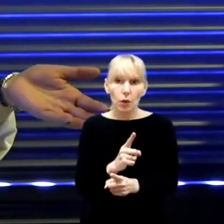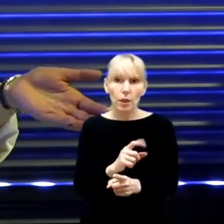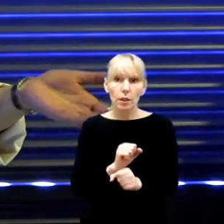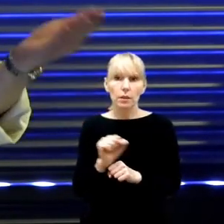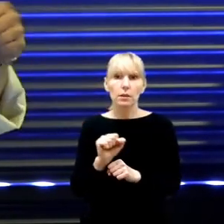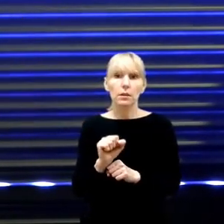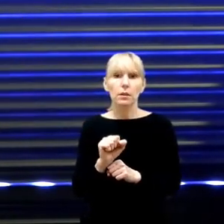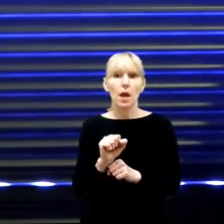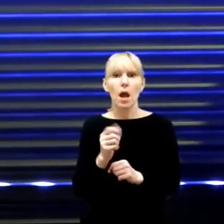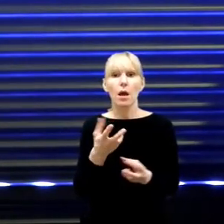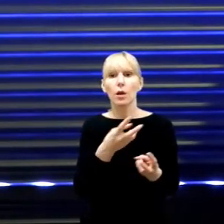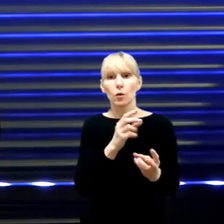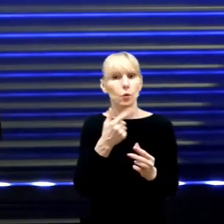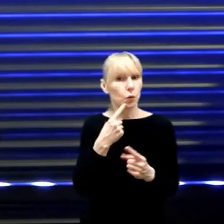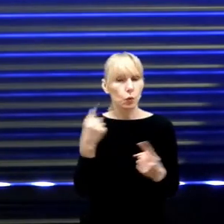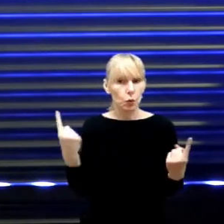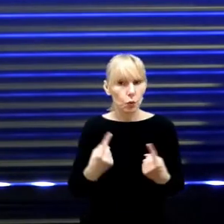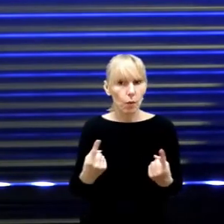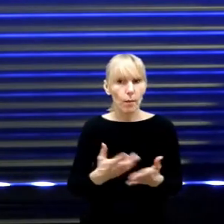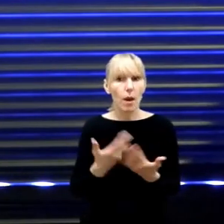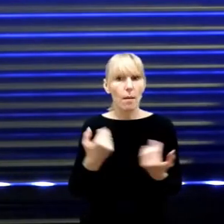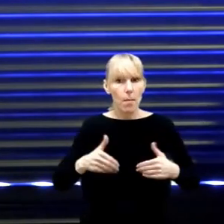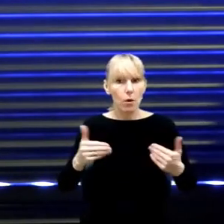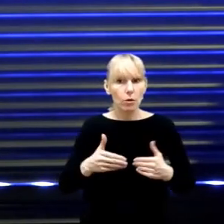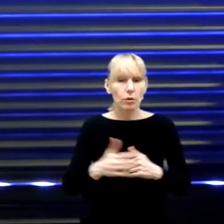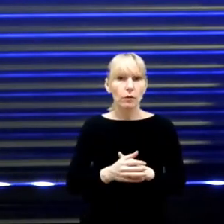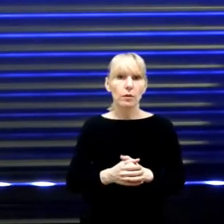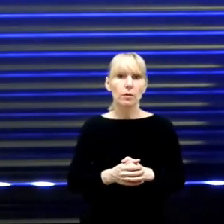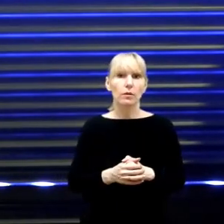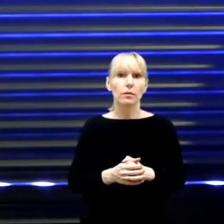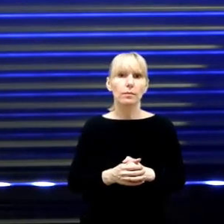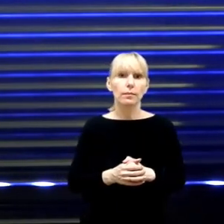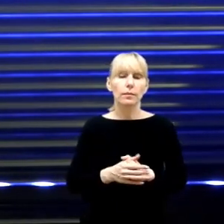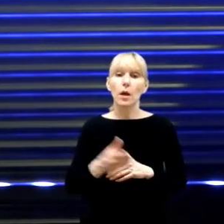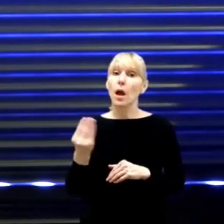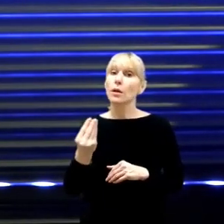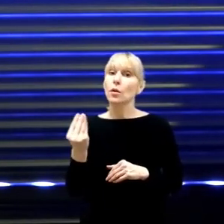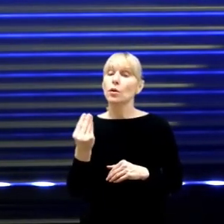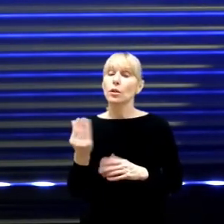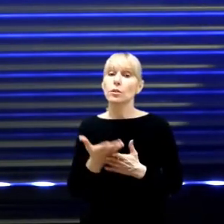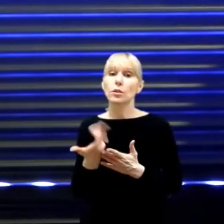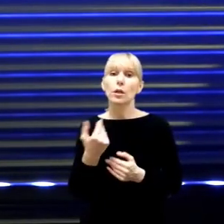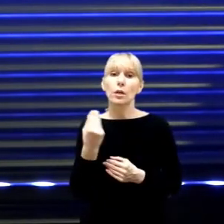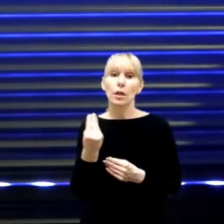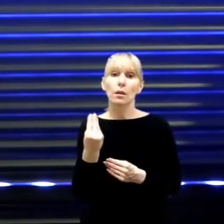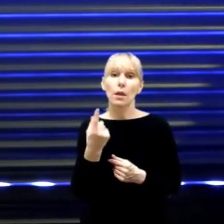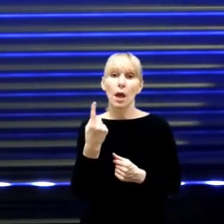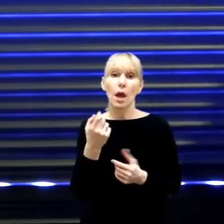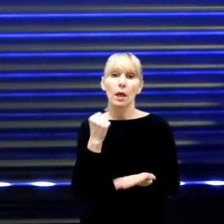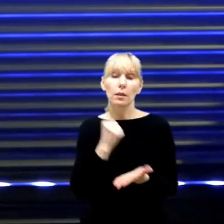bo nie przyjdzie nikt się sądzić, ale jeszcze jedna sprawa, to podejście, że muszą się zmienić przepisy doprowadza do tego,